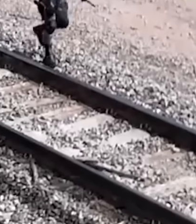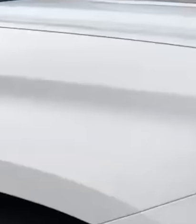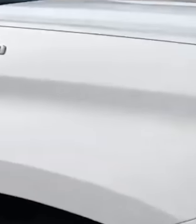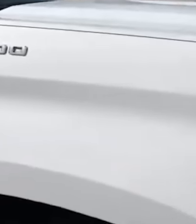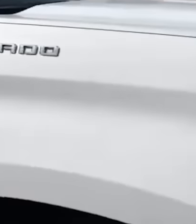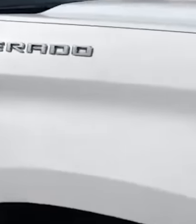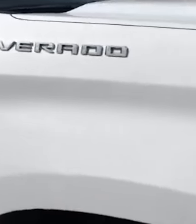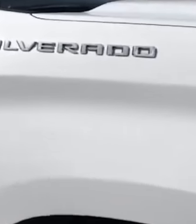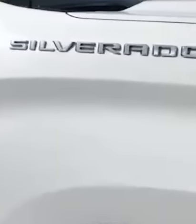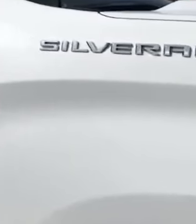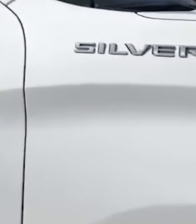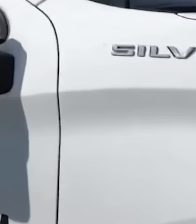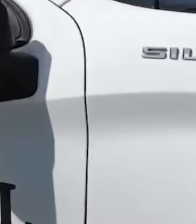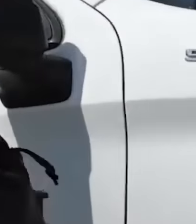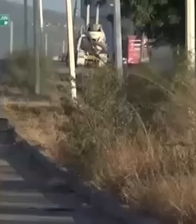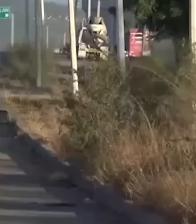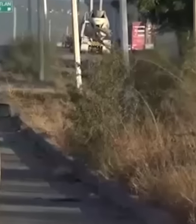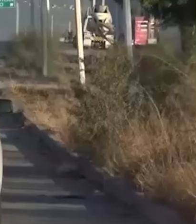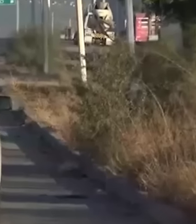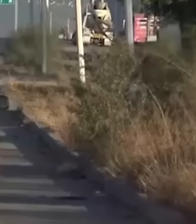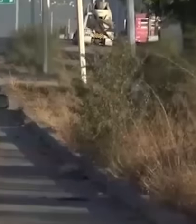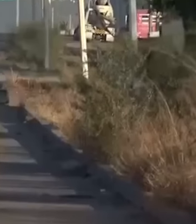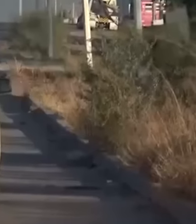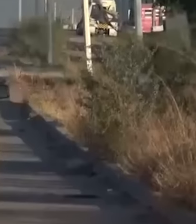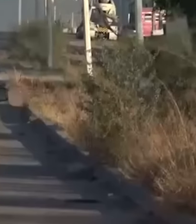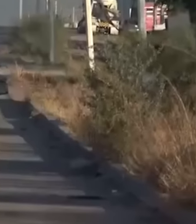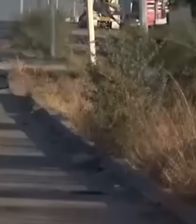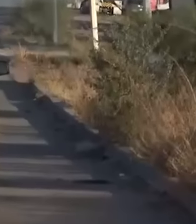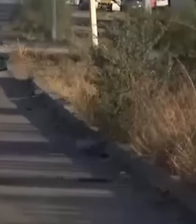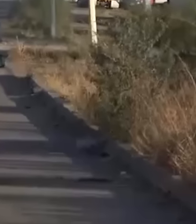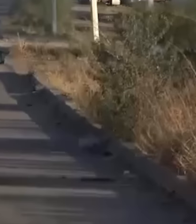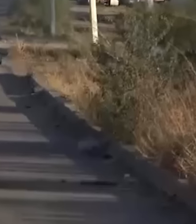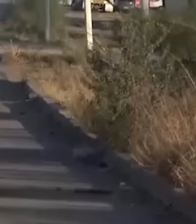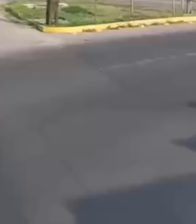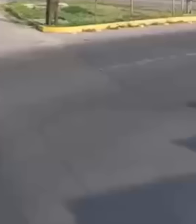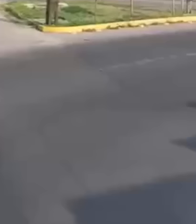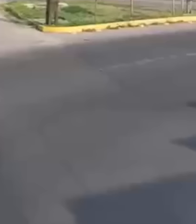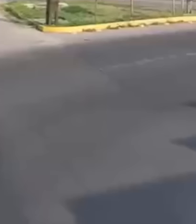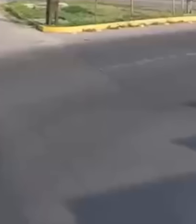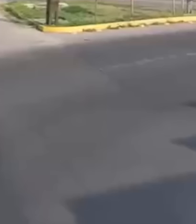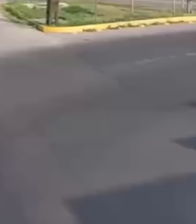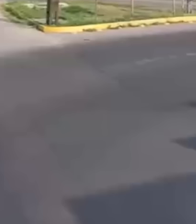Se acabaron los tiempos de los pactos. Mientras que en el pasado la complicidad era la norma,